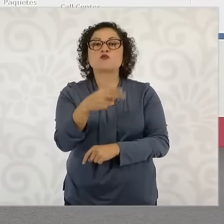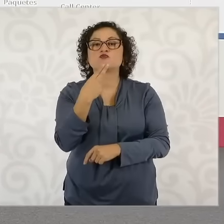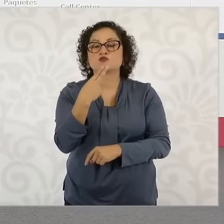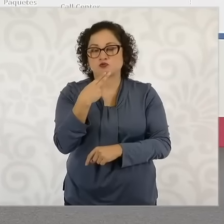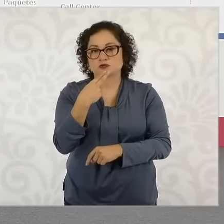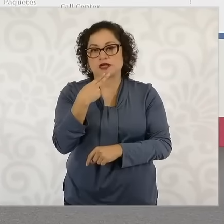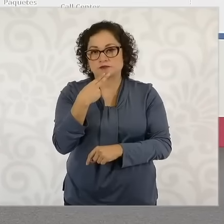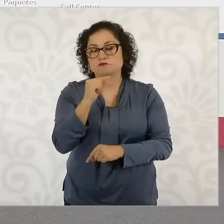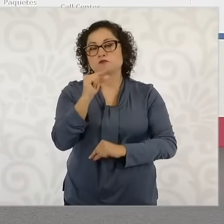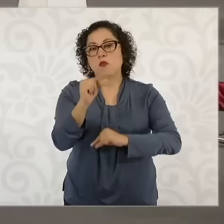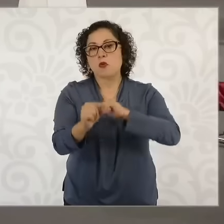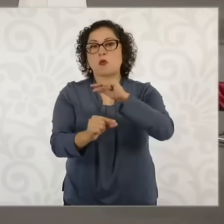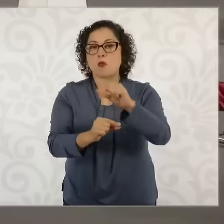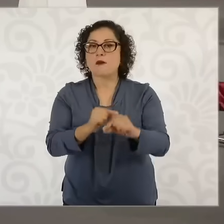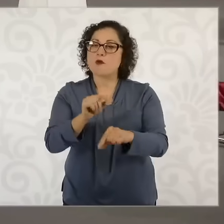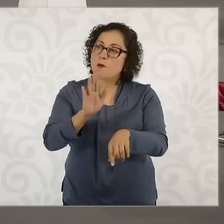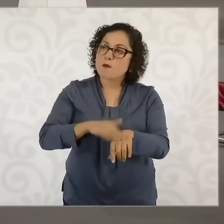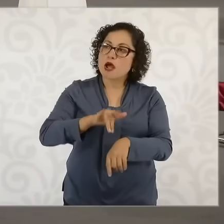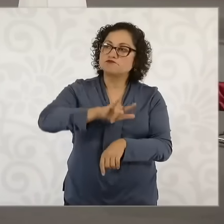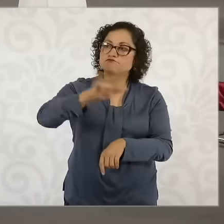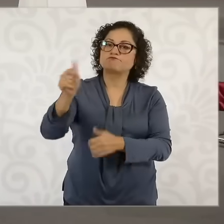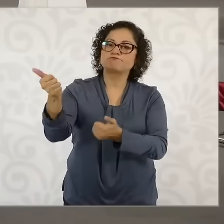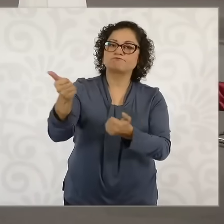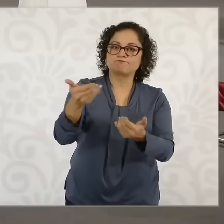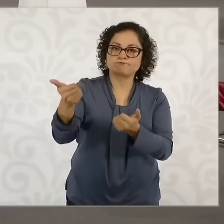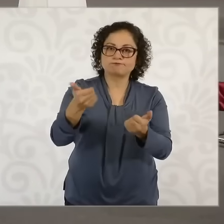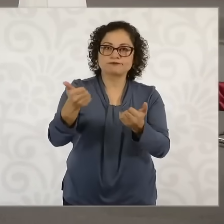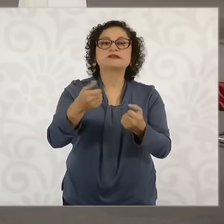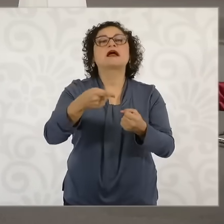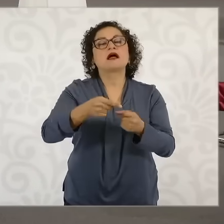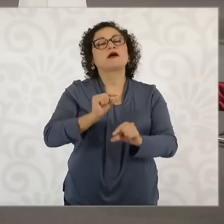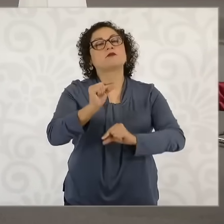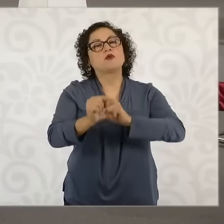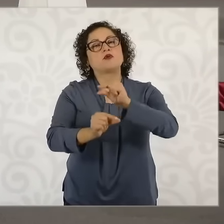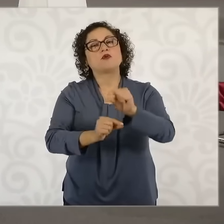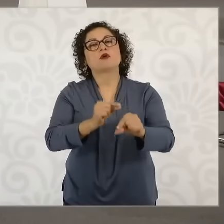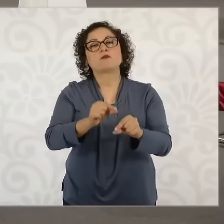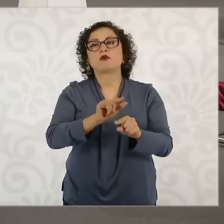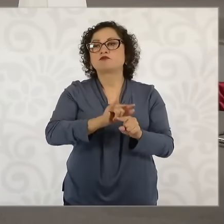integrando la nueva flota, estaremos abriendo progresivamente los 14 destinos a los cuales